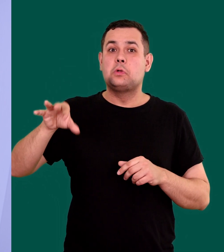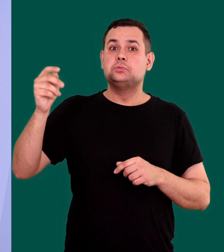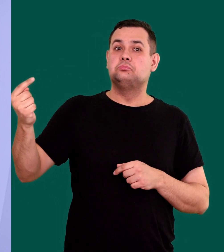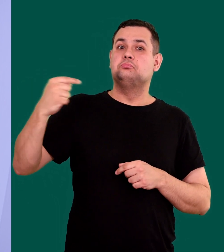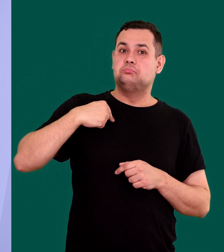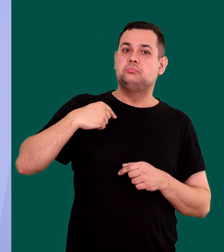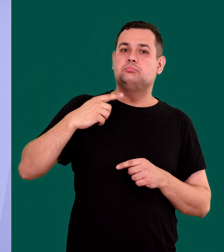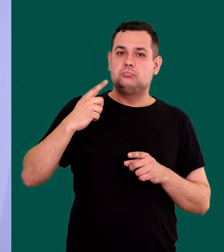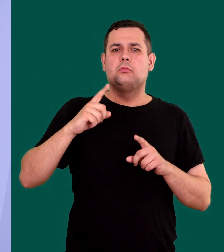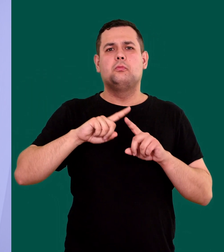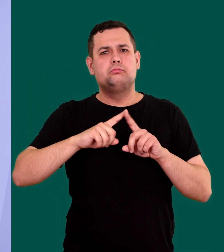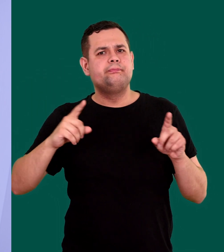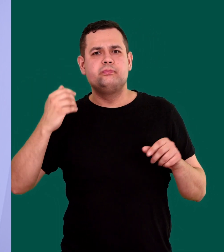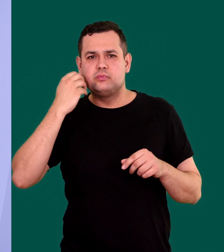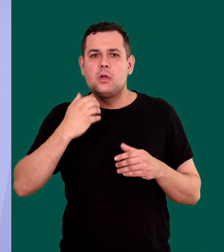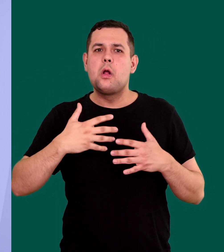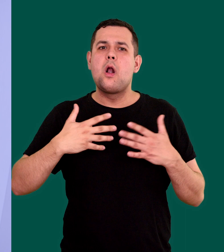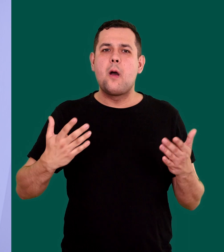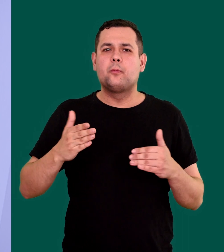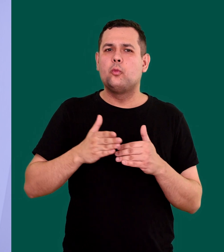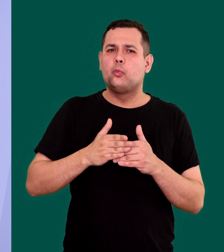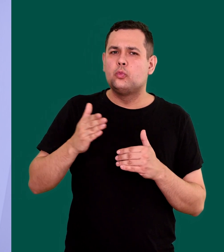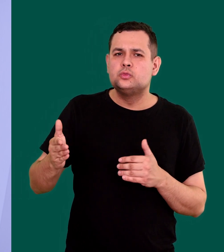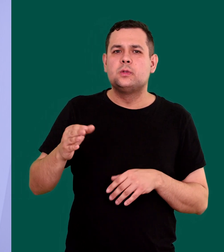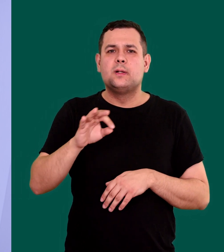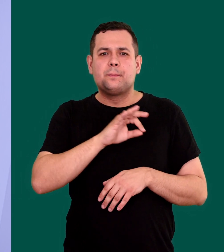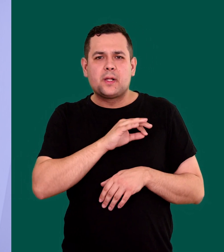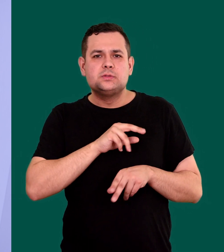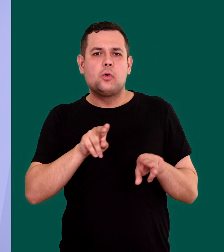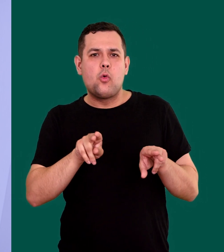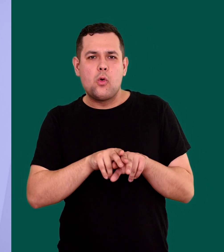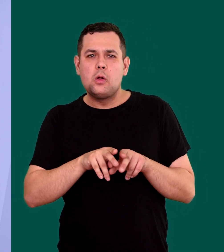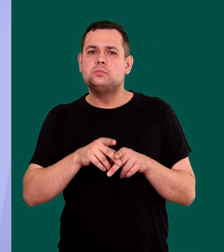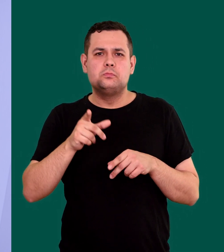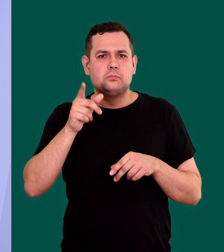Niektorí ma našli tam a iní inde. Alebo cez susedov, priateľov a rodinu.